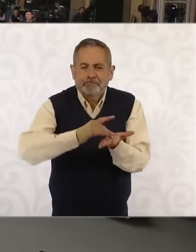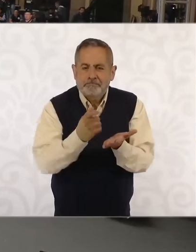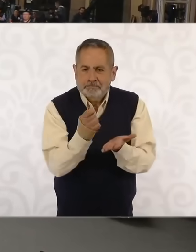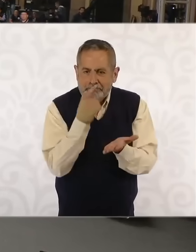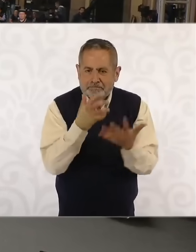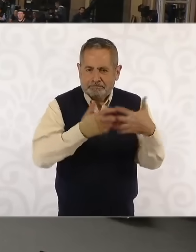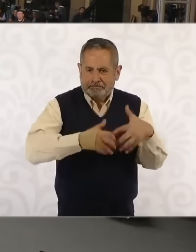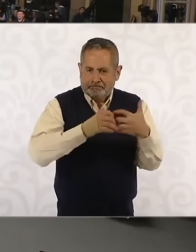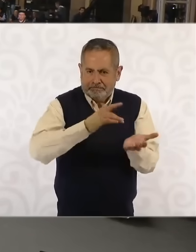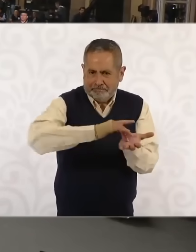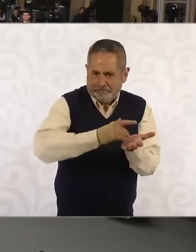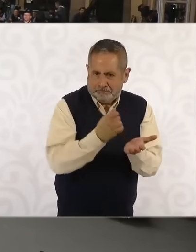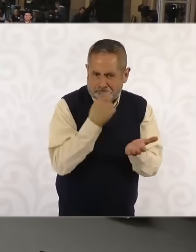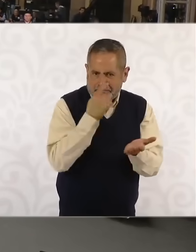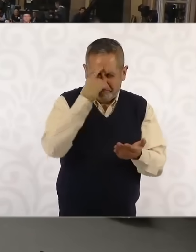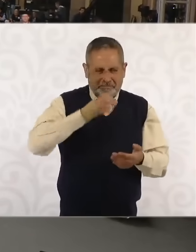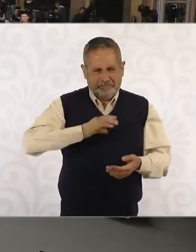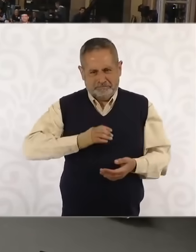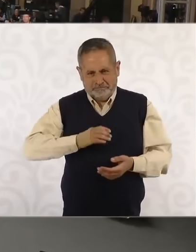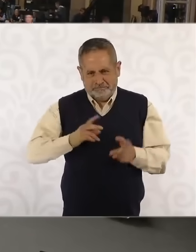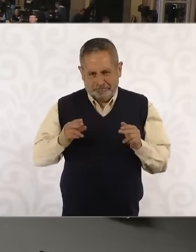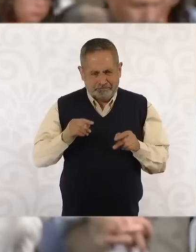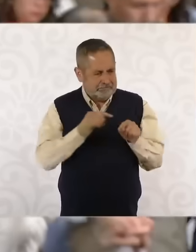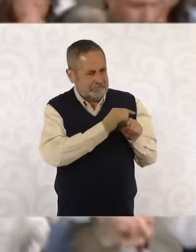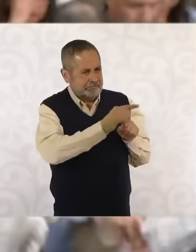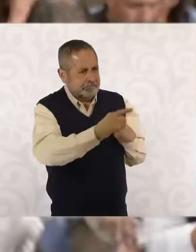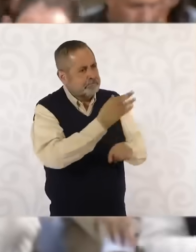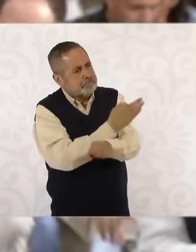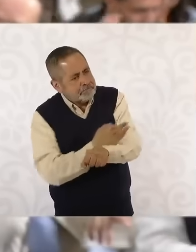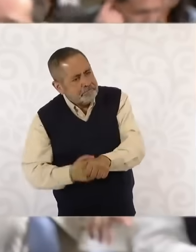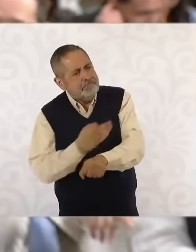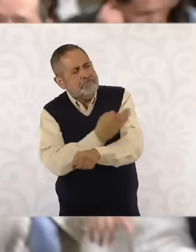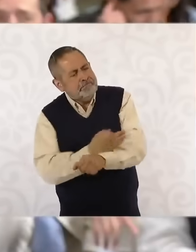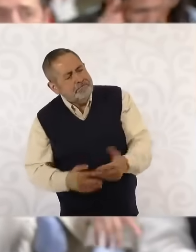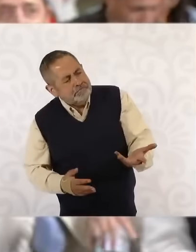han eh pues revelado aquí que tienen estos retrasos, preguntarles si habría un tipo de